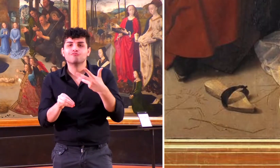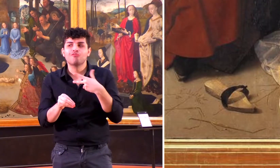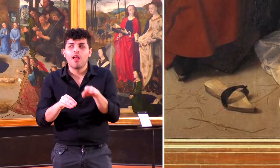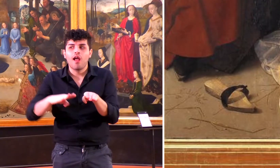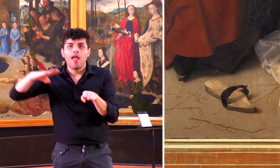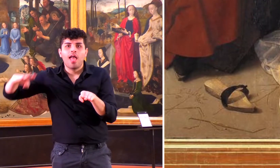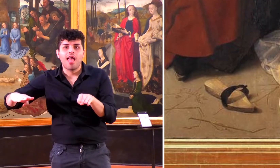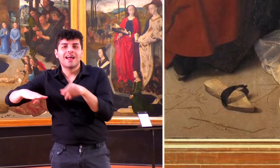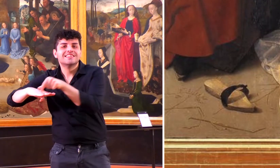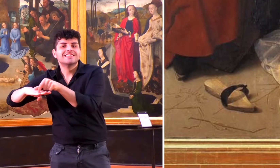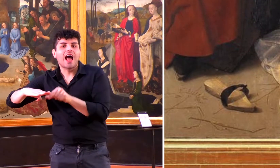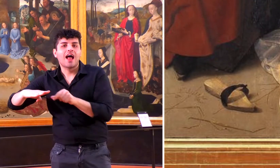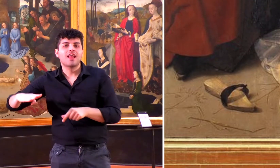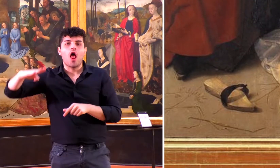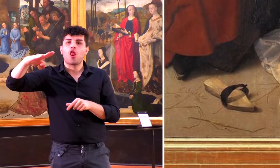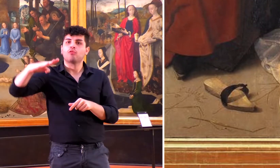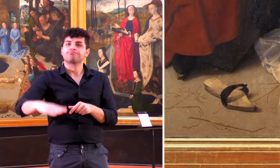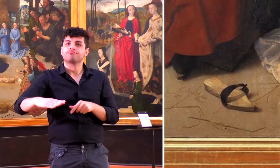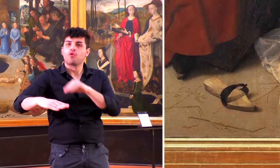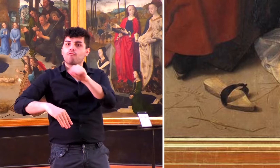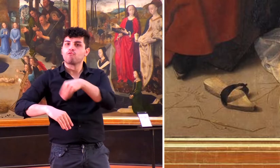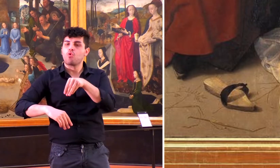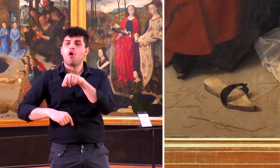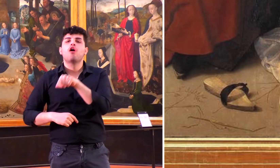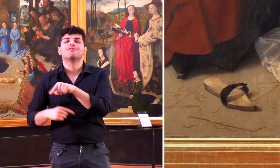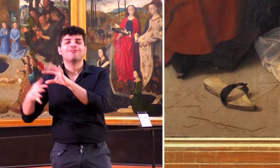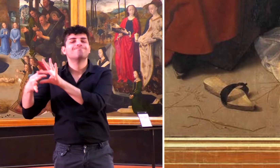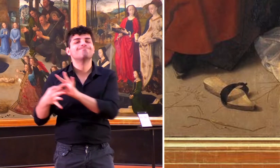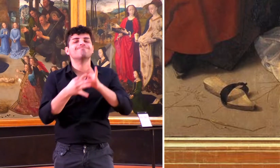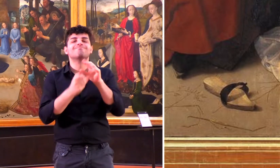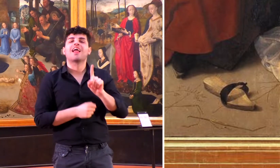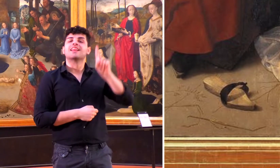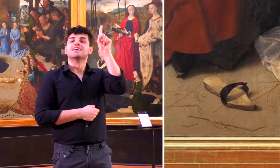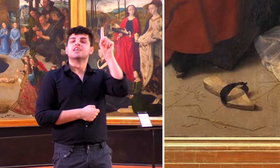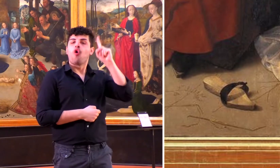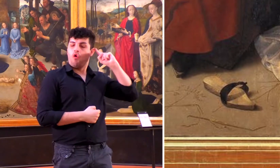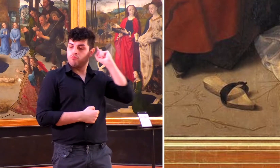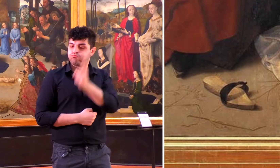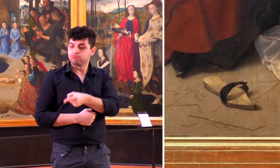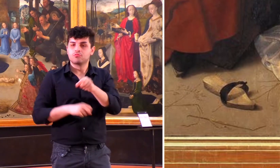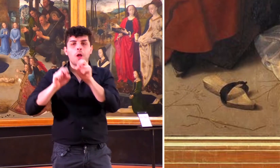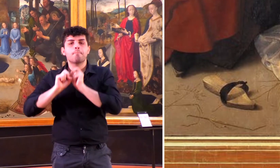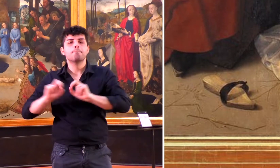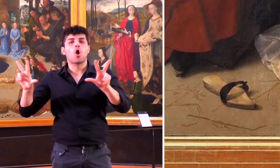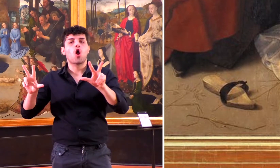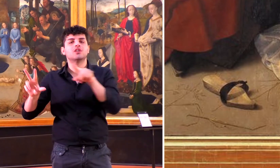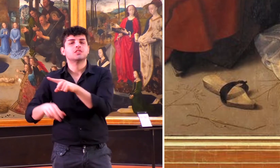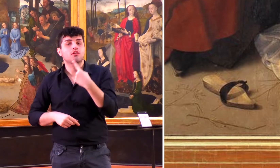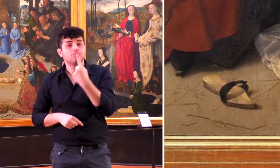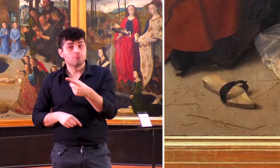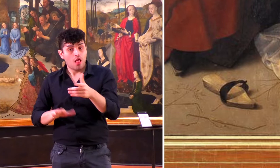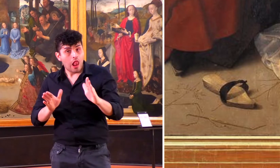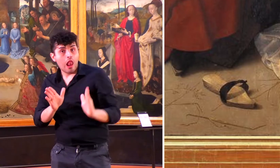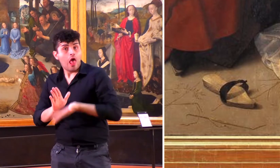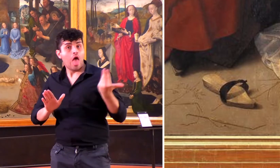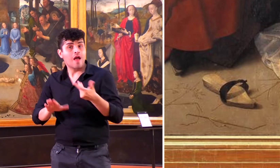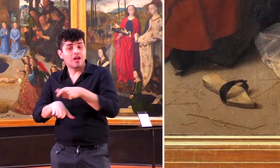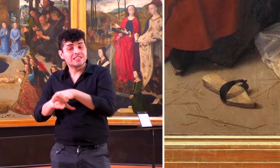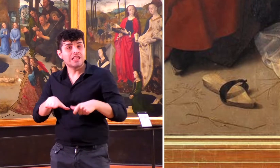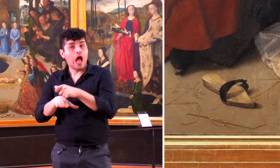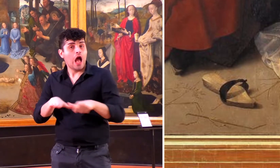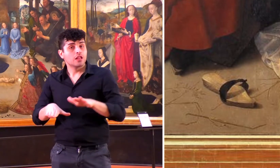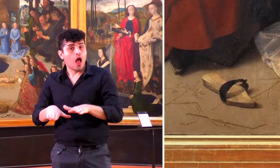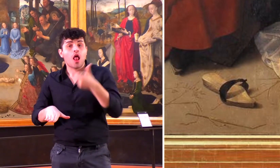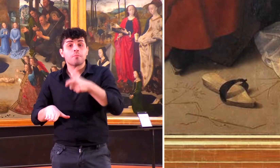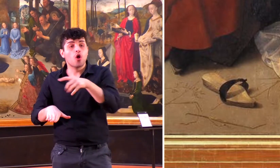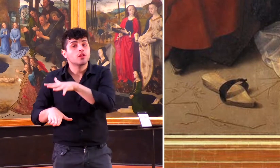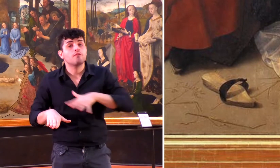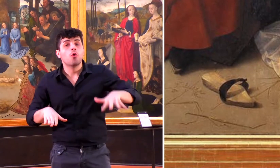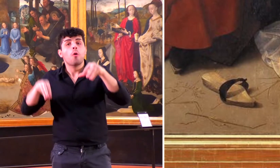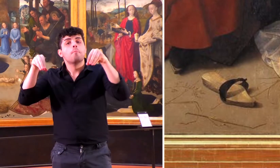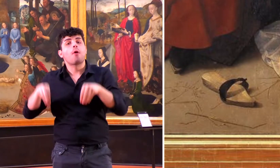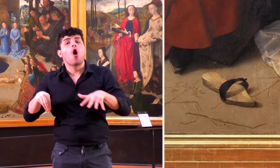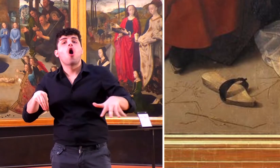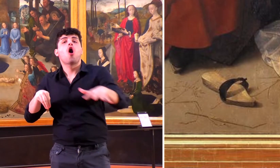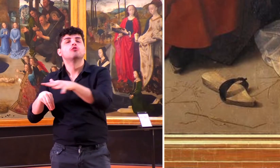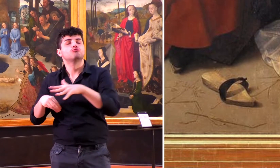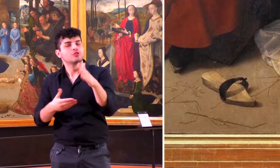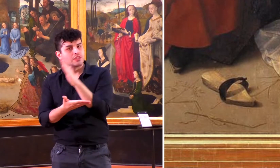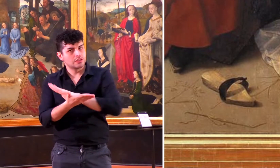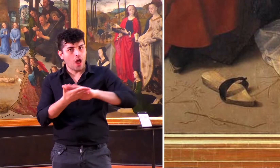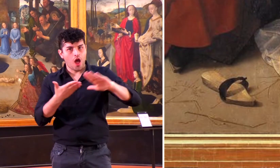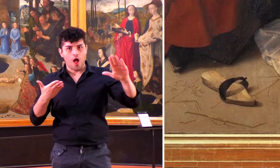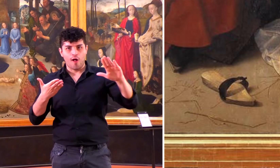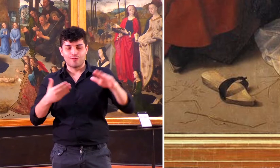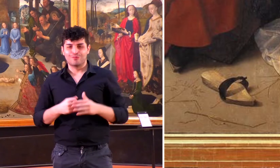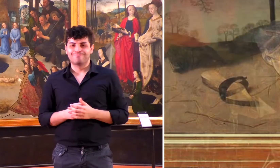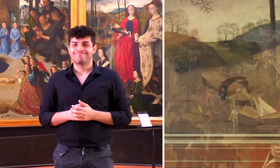Il sandalo sulla sinistra ricorda il monito di Dio a Mosè di camminare scalzo sulla terra santa.